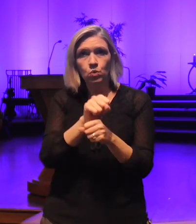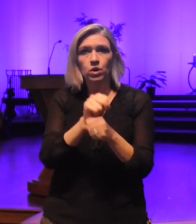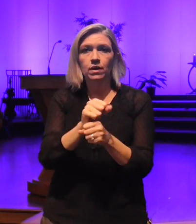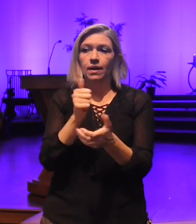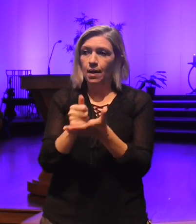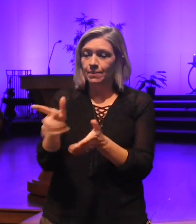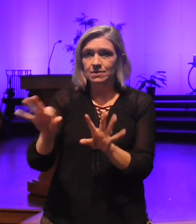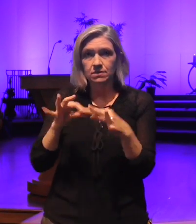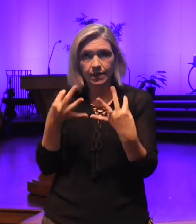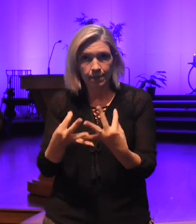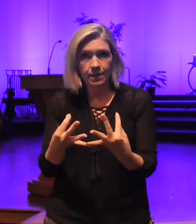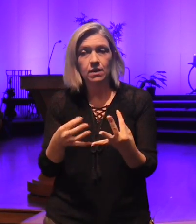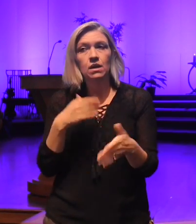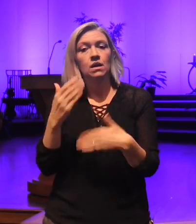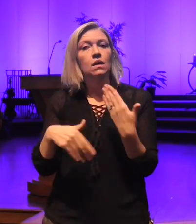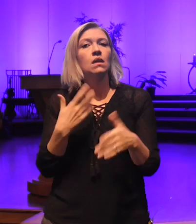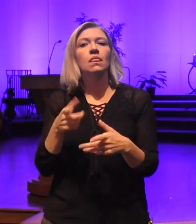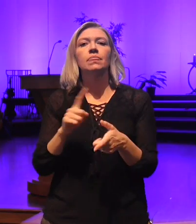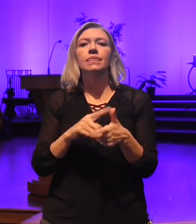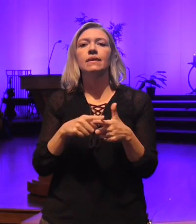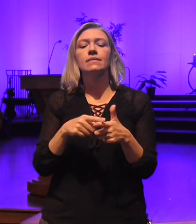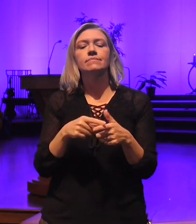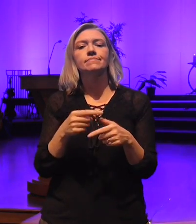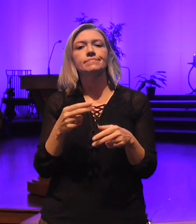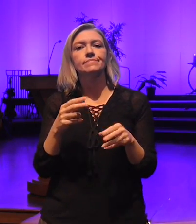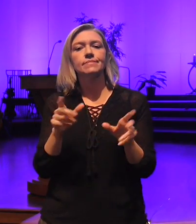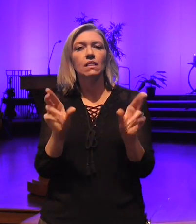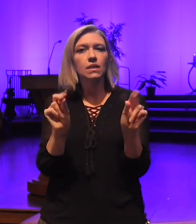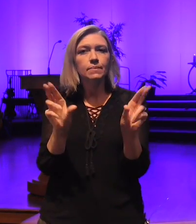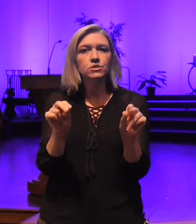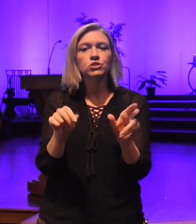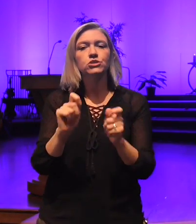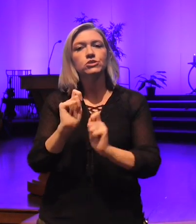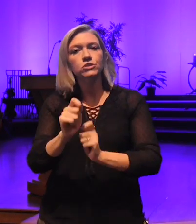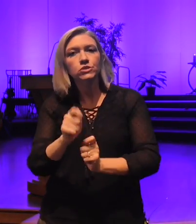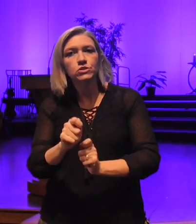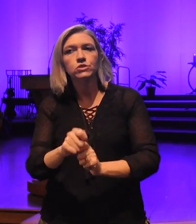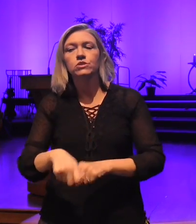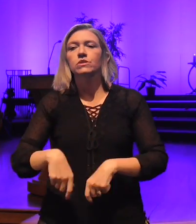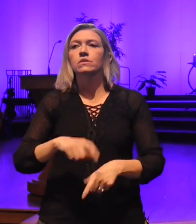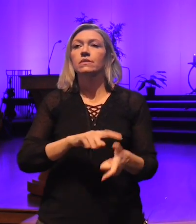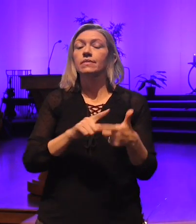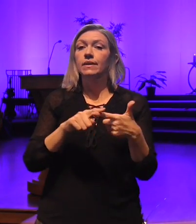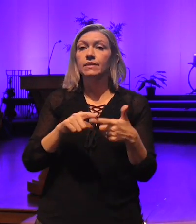luego de eso se unió al barco langosta y sirvió en la Guardia Nacional, luego se convirtió en un